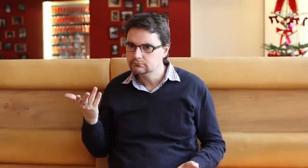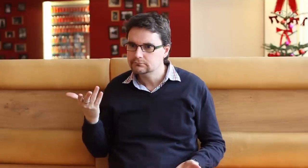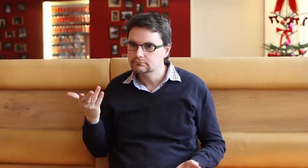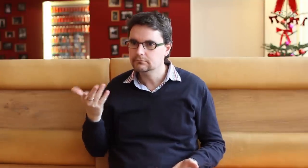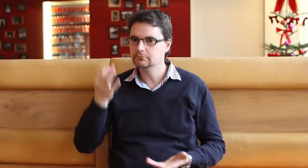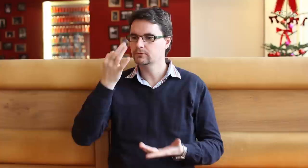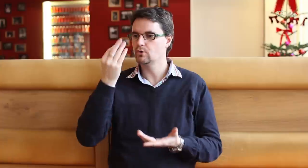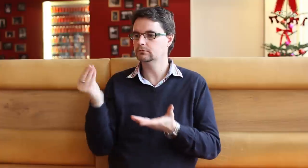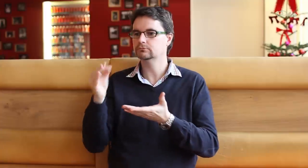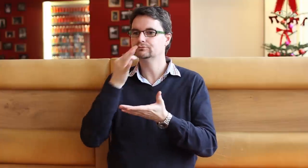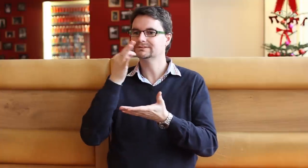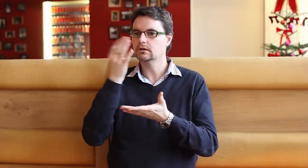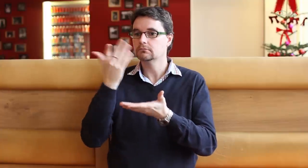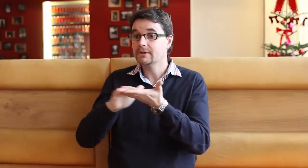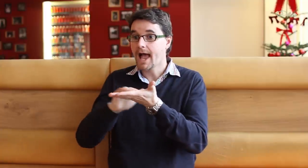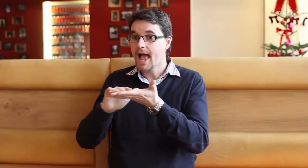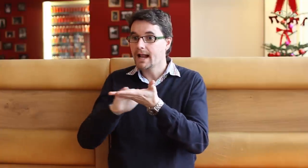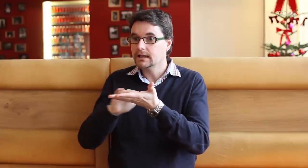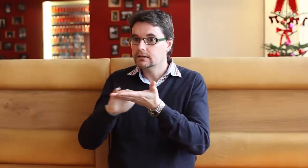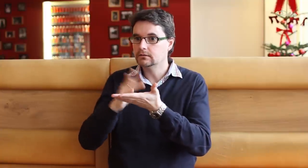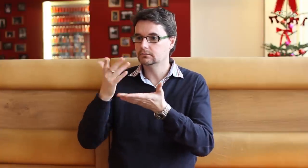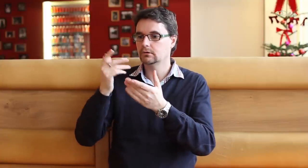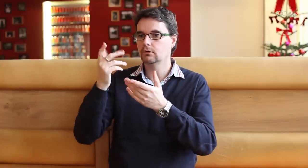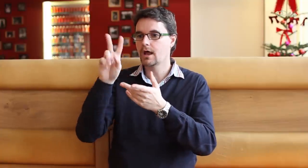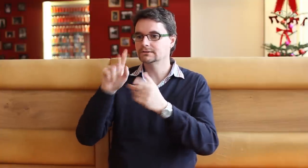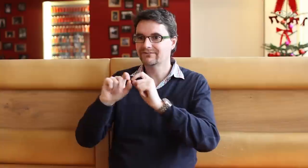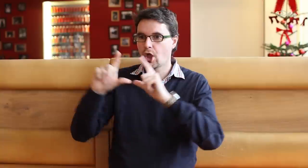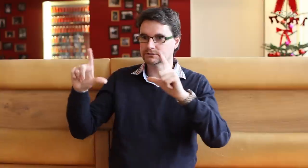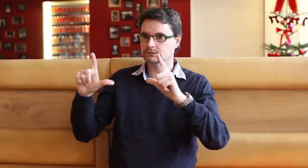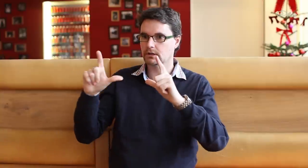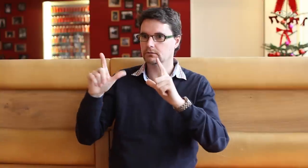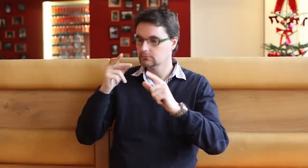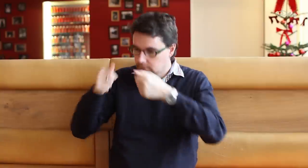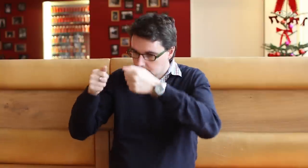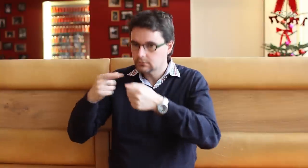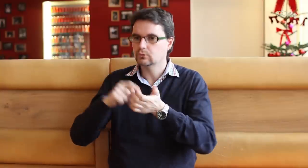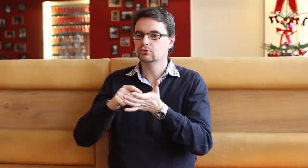Taubblinde brauchen einen Spezialwecker, mit Braille, Lesevergrößerung, einfache Einstellungen.